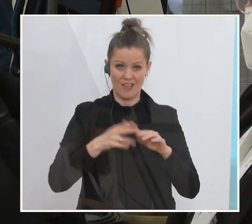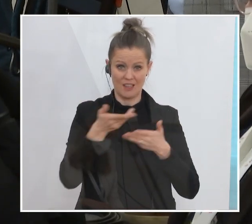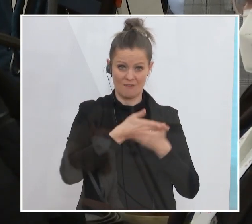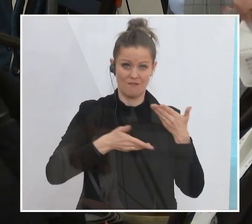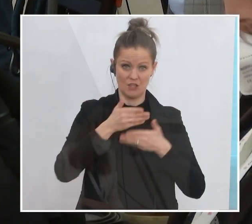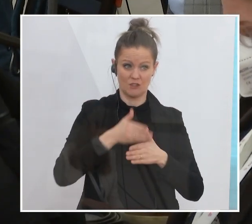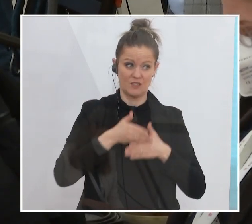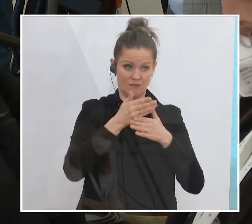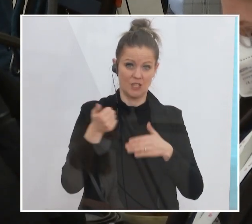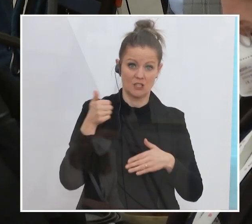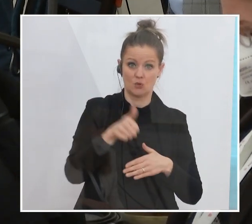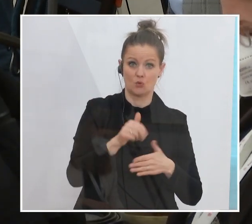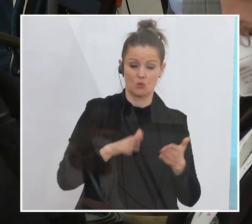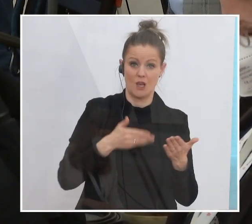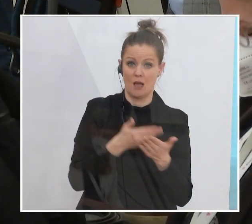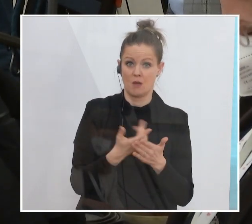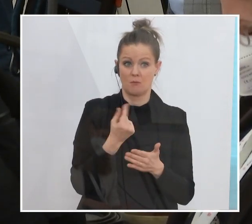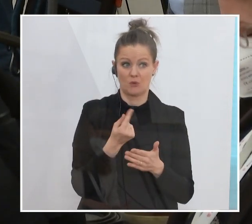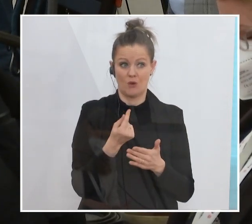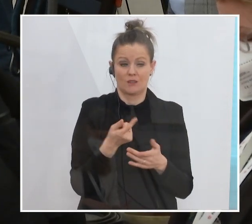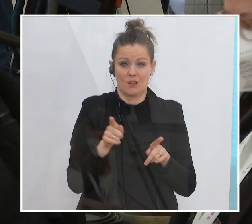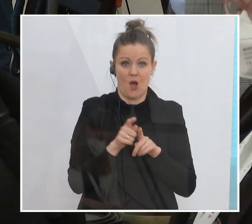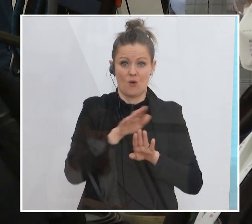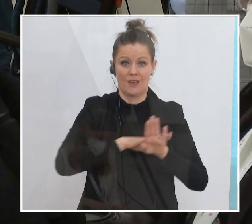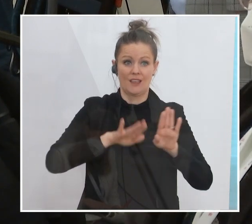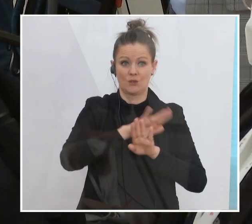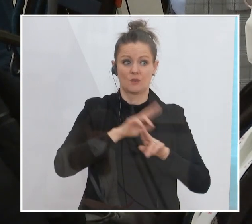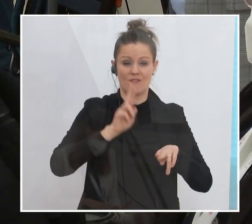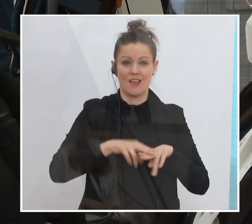die dazu kommen, weil die werden wohl auch diesen Hintergedanken haben, dass bei etwaigem Zusperren,